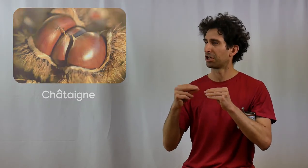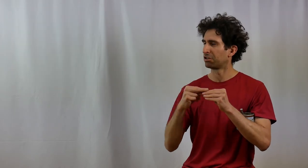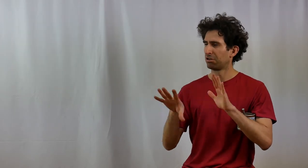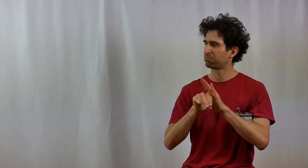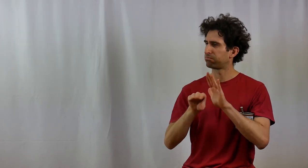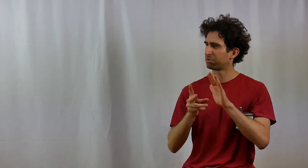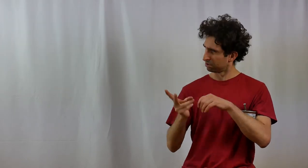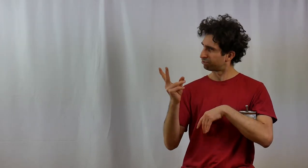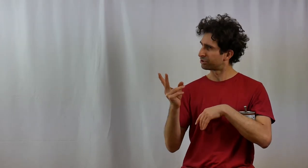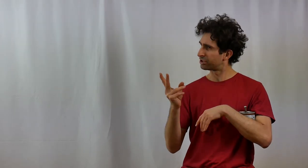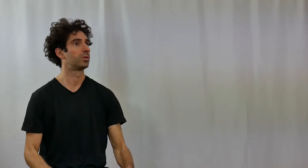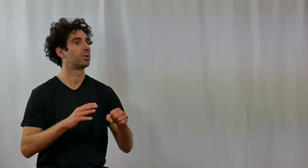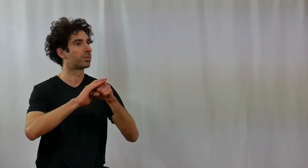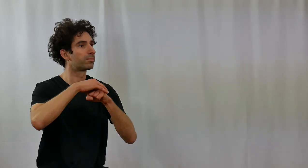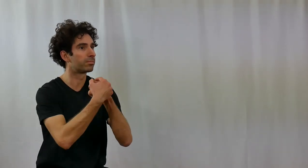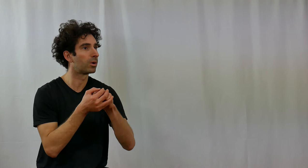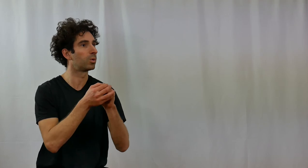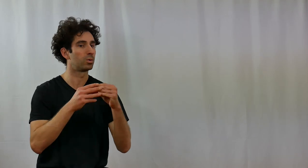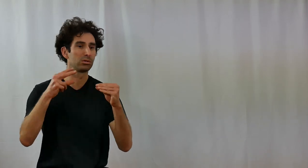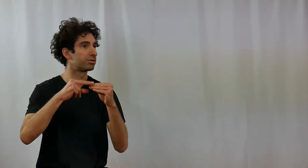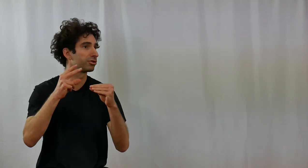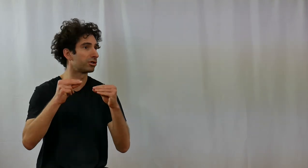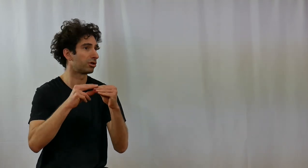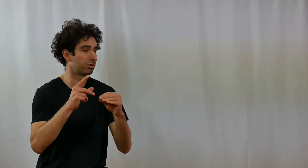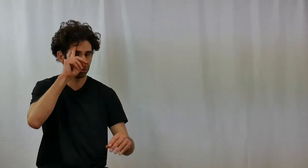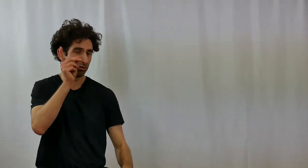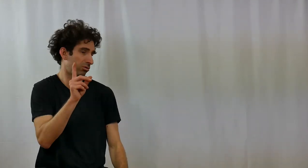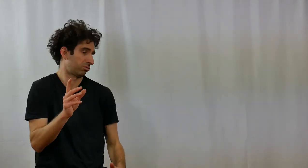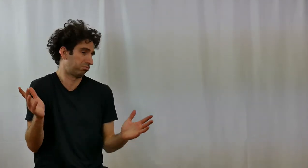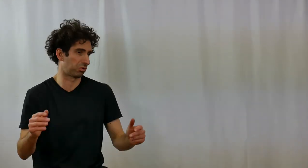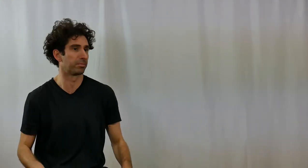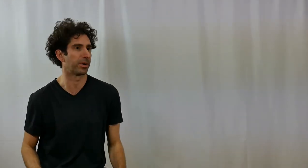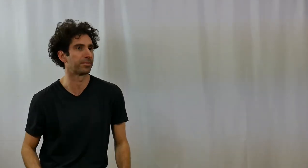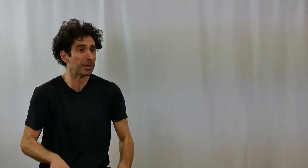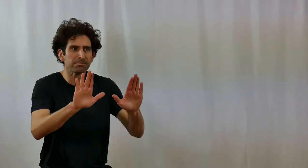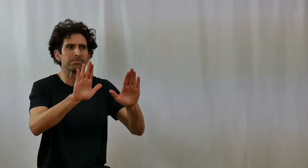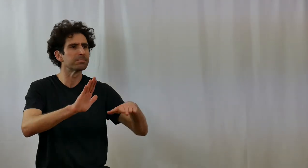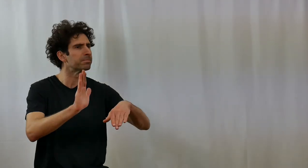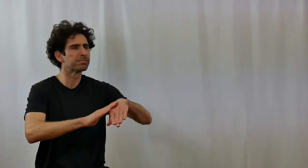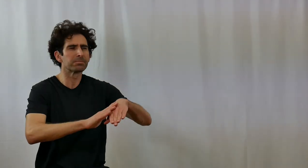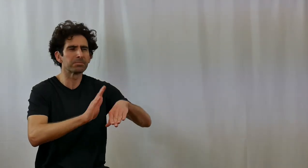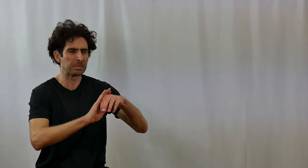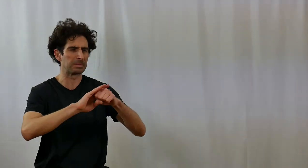C'est plus iconique non ? Pourquoi pas pour ces signes sur "marron" et "châtaigne". Mais attention !